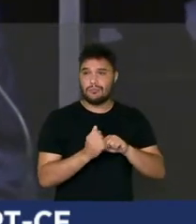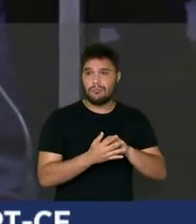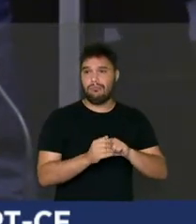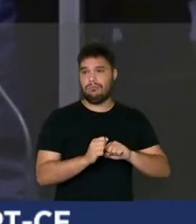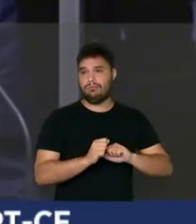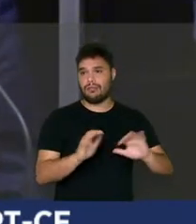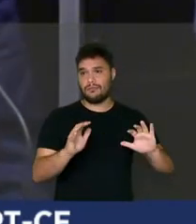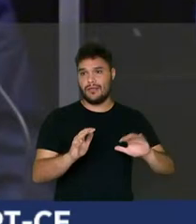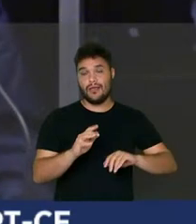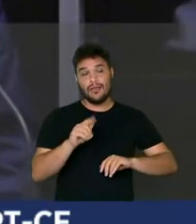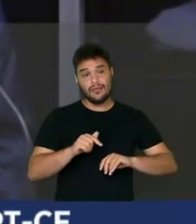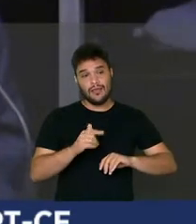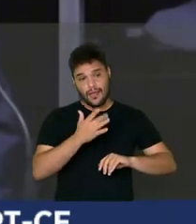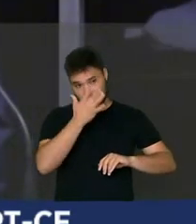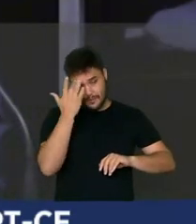NESSE MOMENTO DE PANDEMIA, QUE SÃO OS TRABALHADORES DA